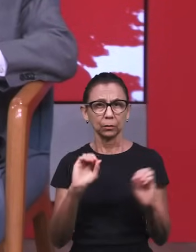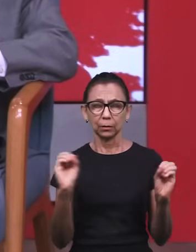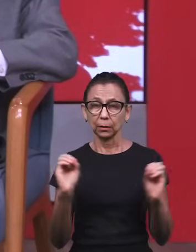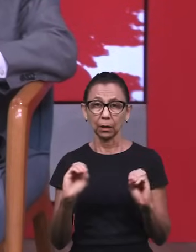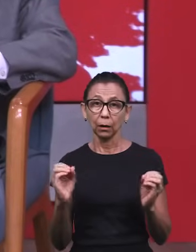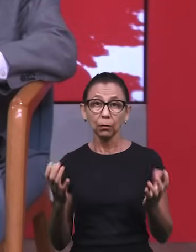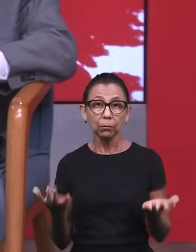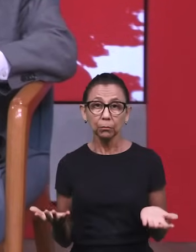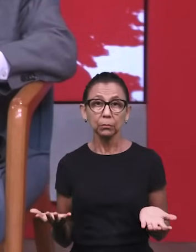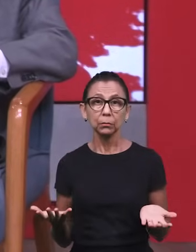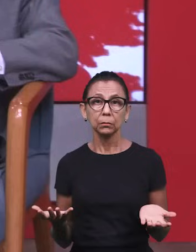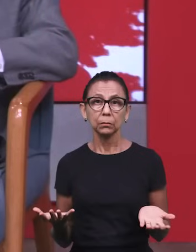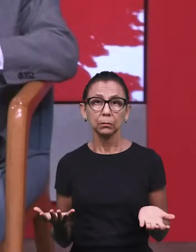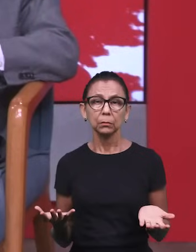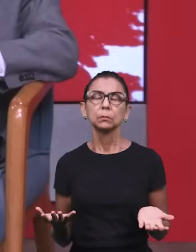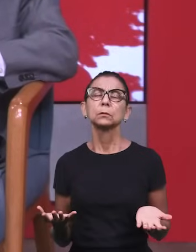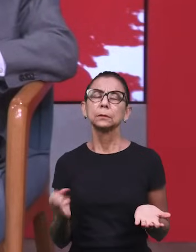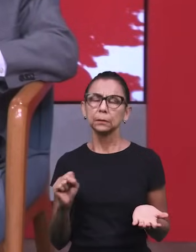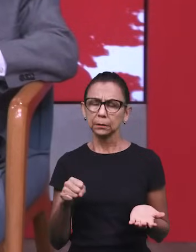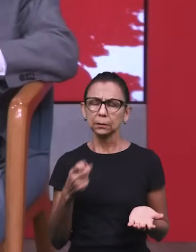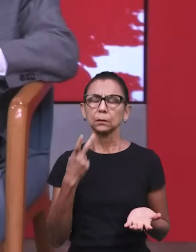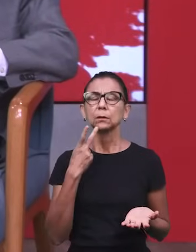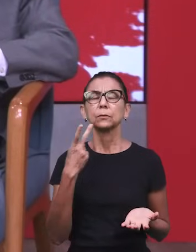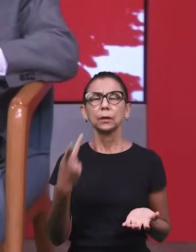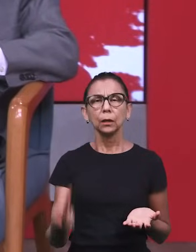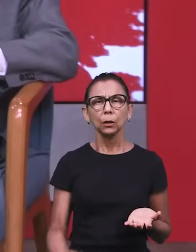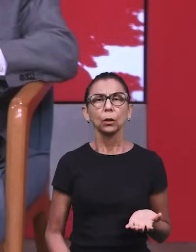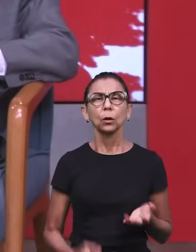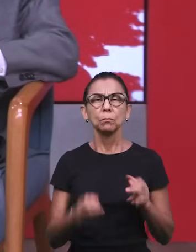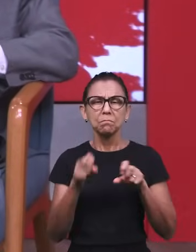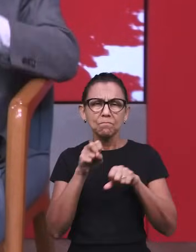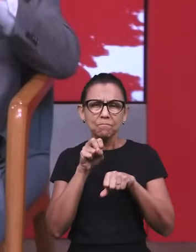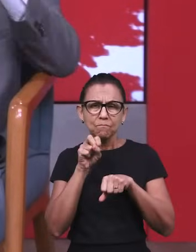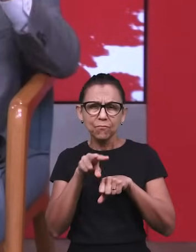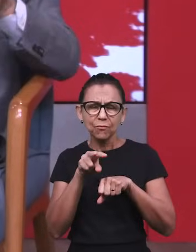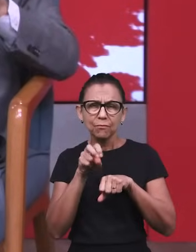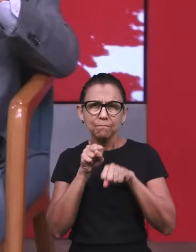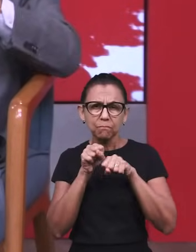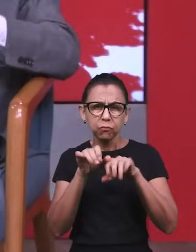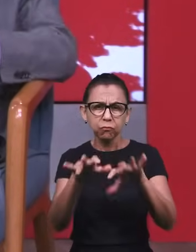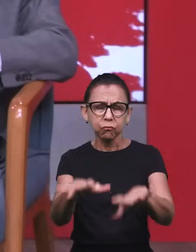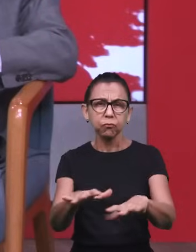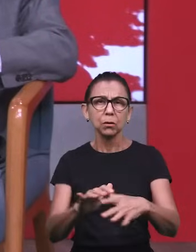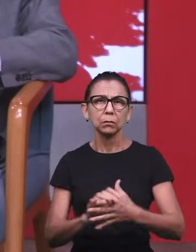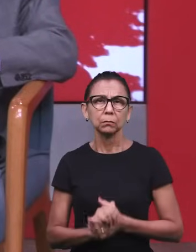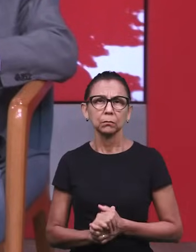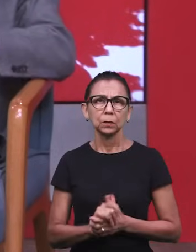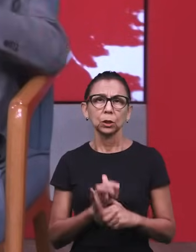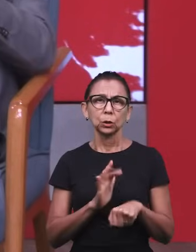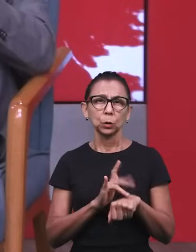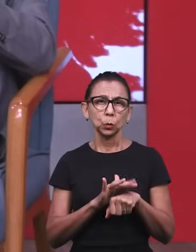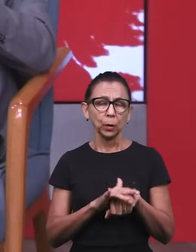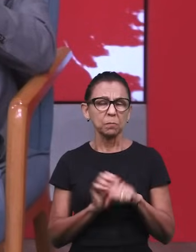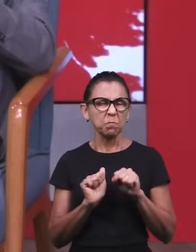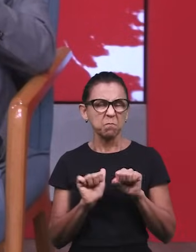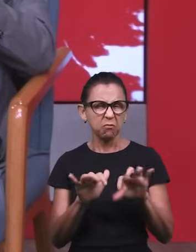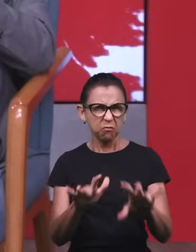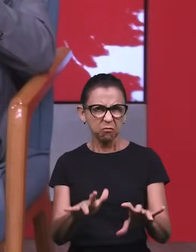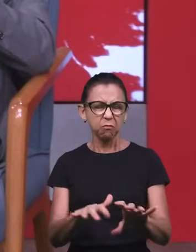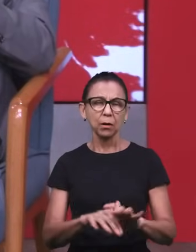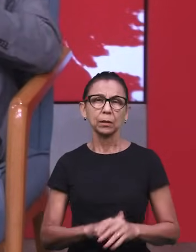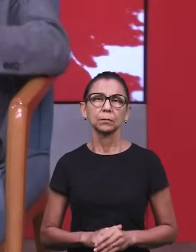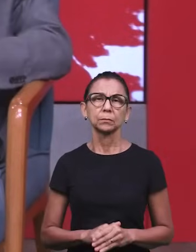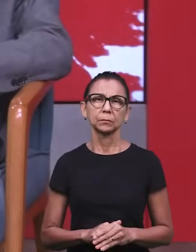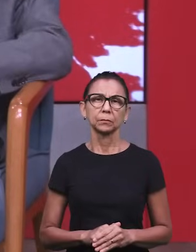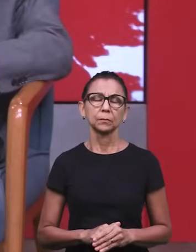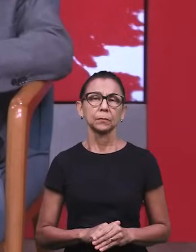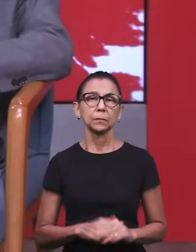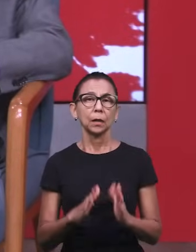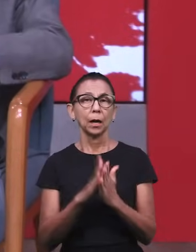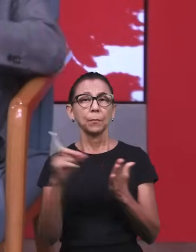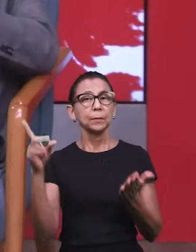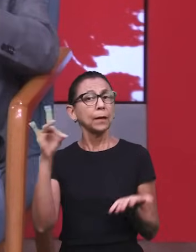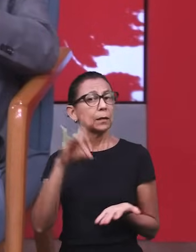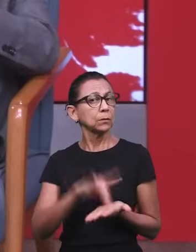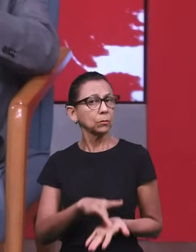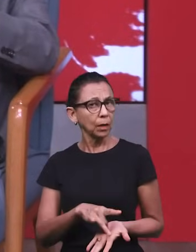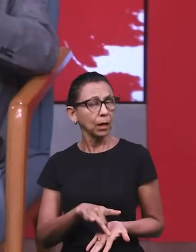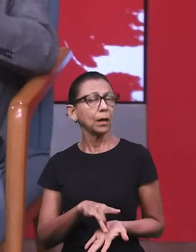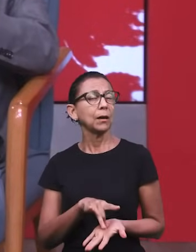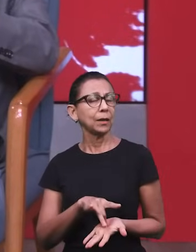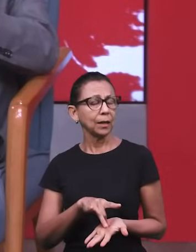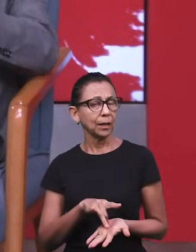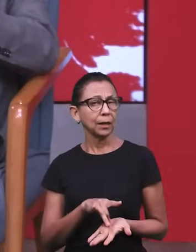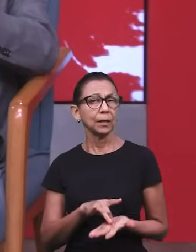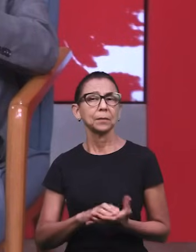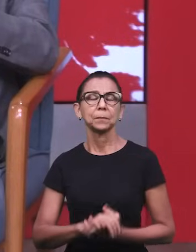falou sobre tudo isso as pestes tudo isso então a Bíblia é muito atual o que o que nós queríamos